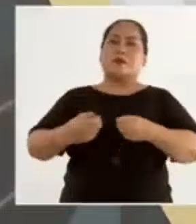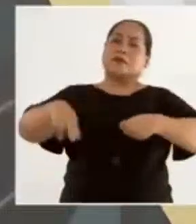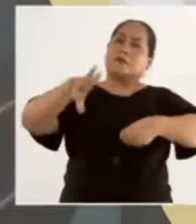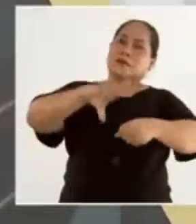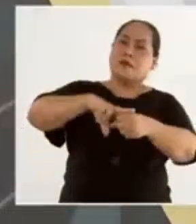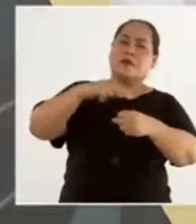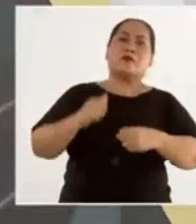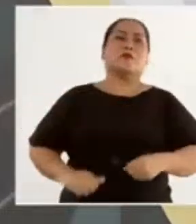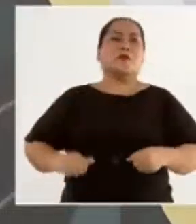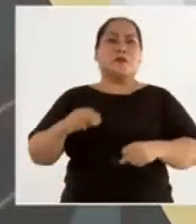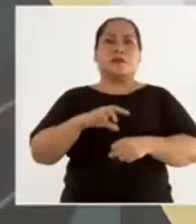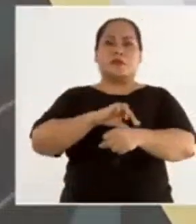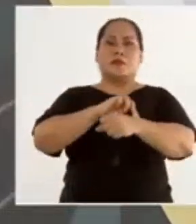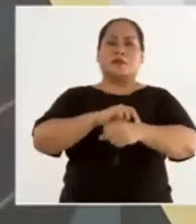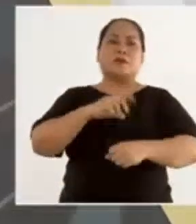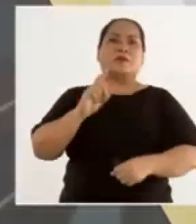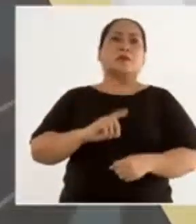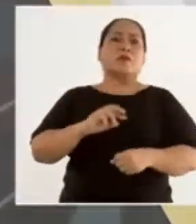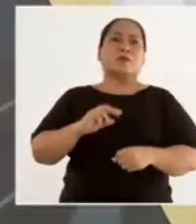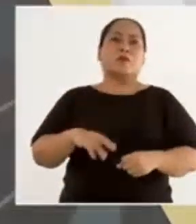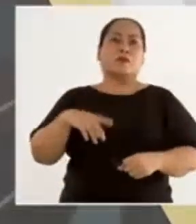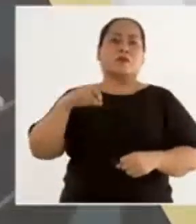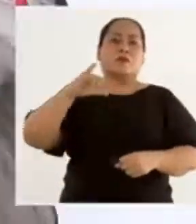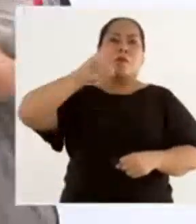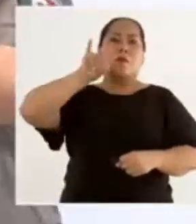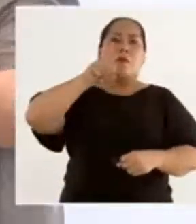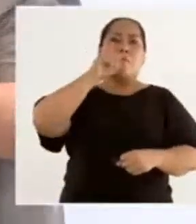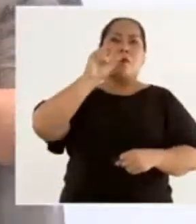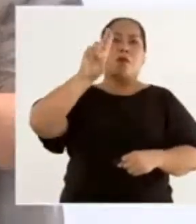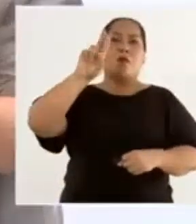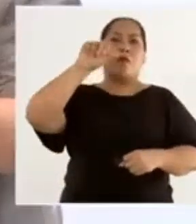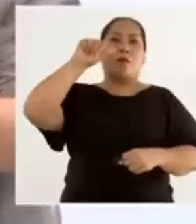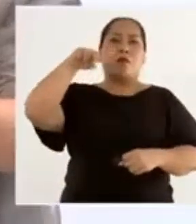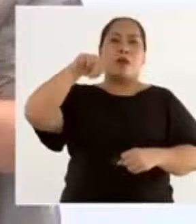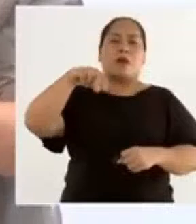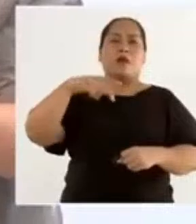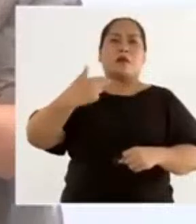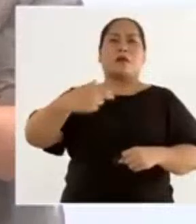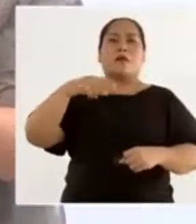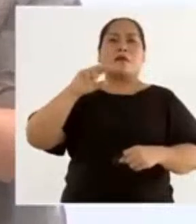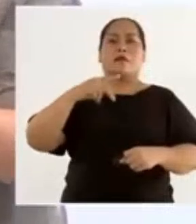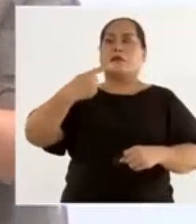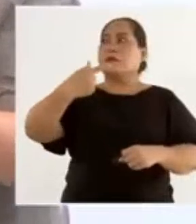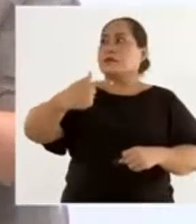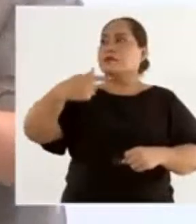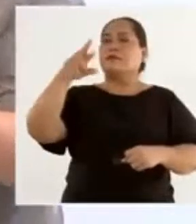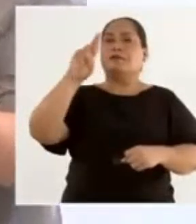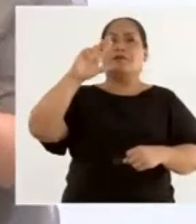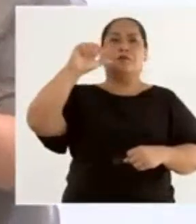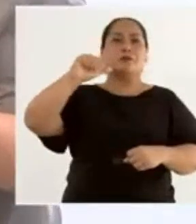corazón del sistema de salud de esta tierra y unidad de referencia para todo el sureste.